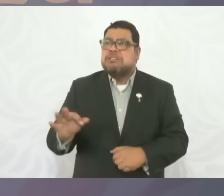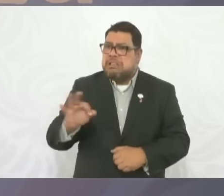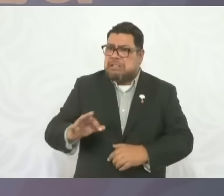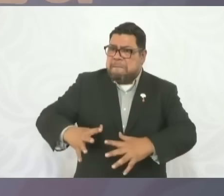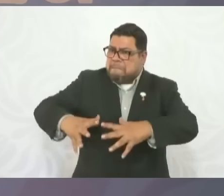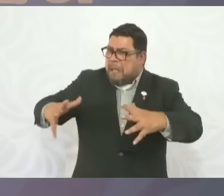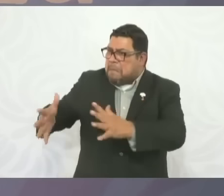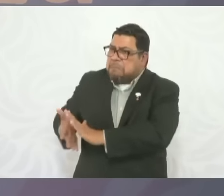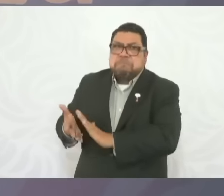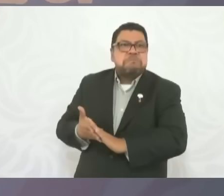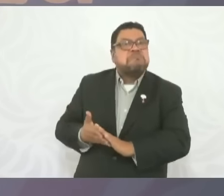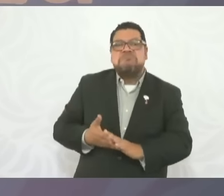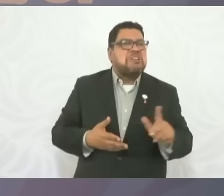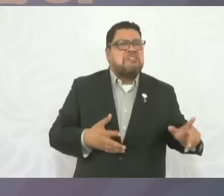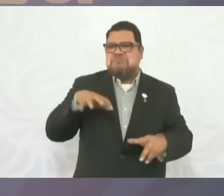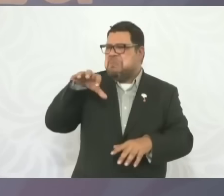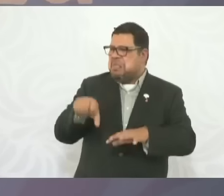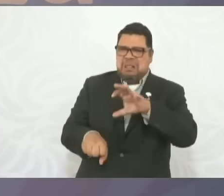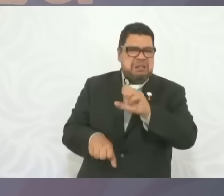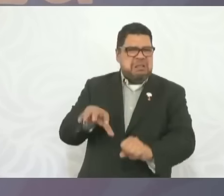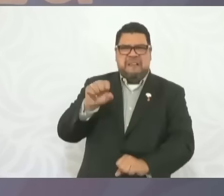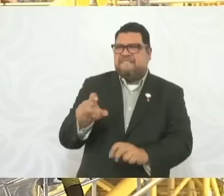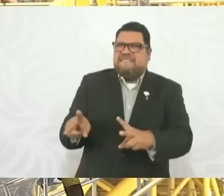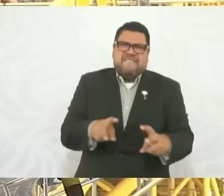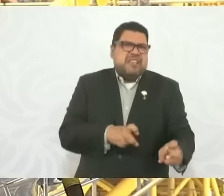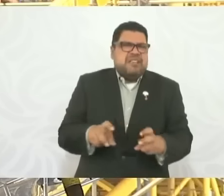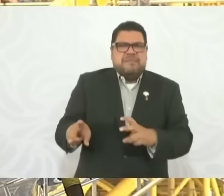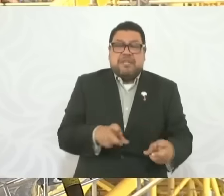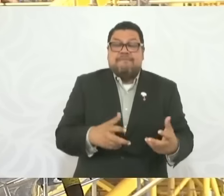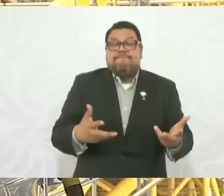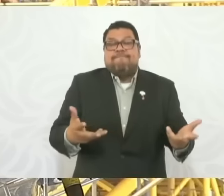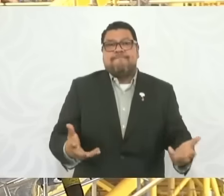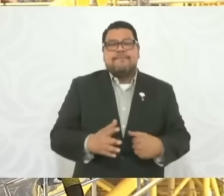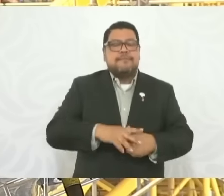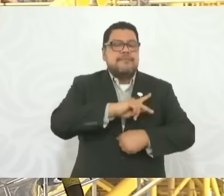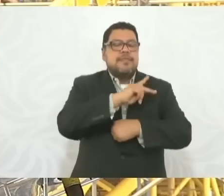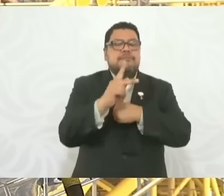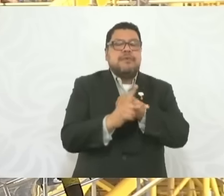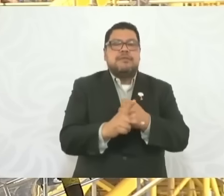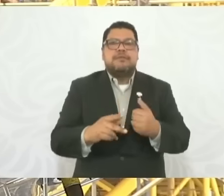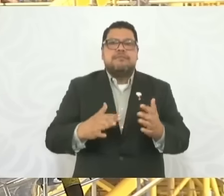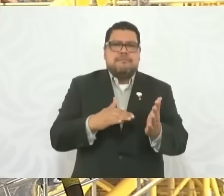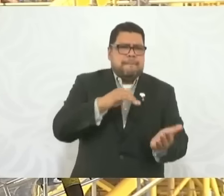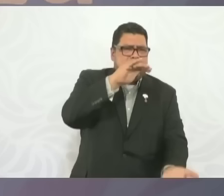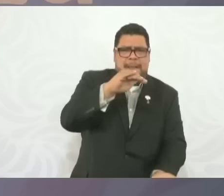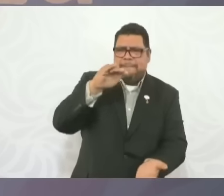saqueo de los excedentes petroleros. Mientras el país producía millones de barriles diarios,